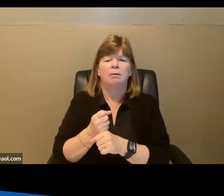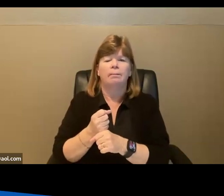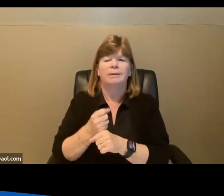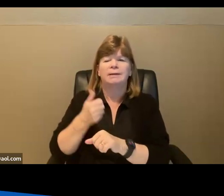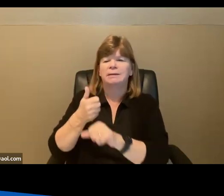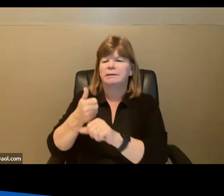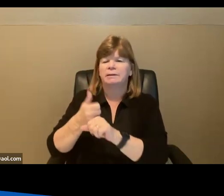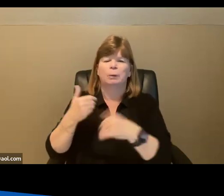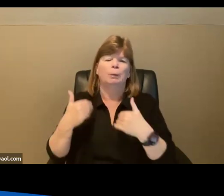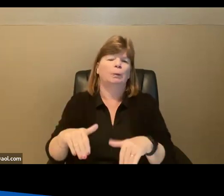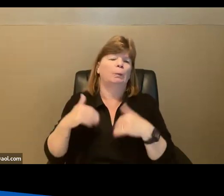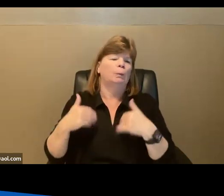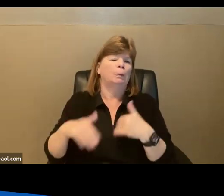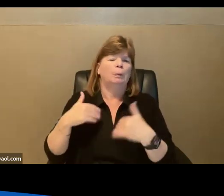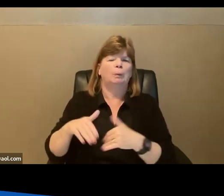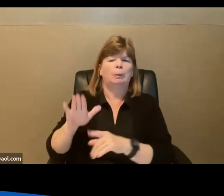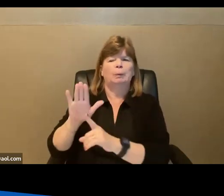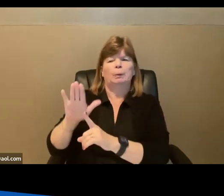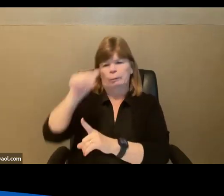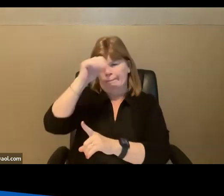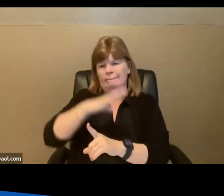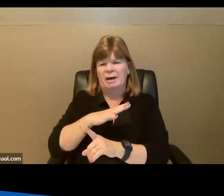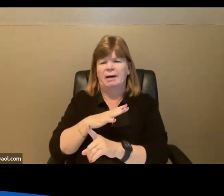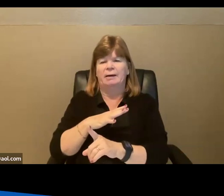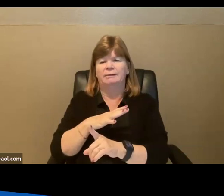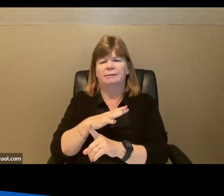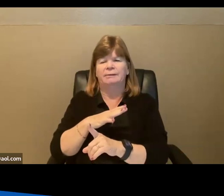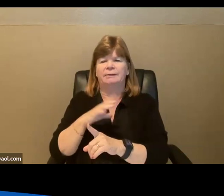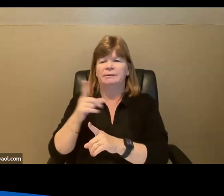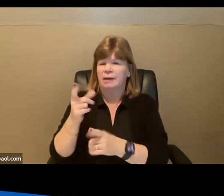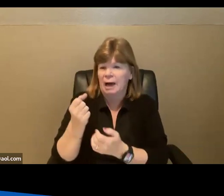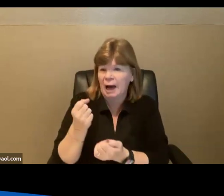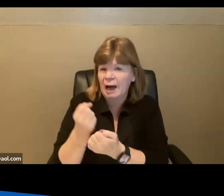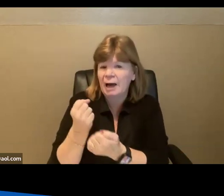hombre entre hombres en lo que respecta a la defensa de las lesiones medulares.